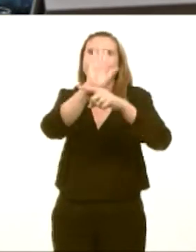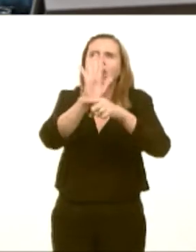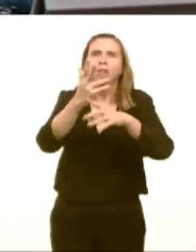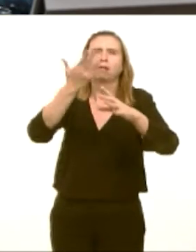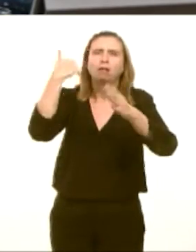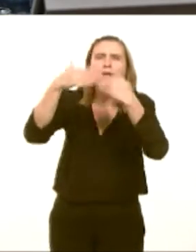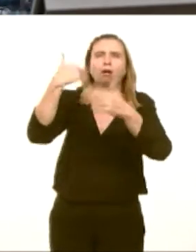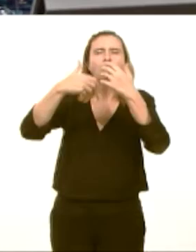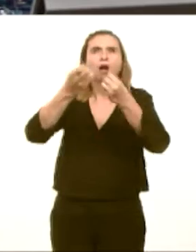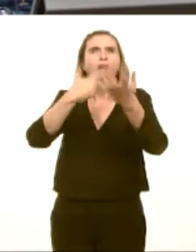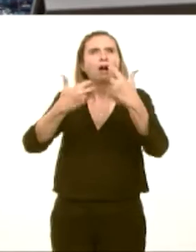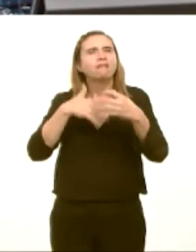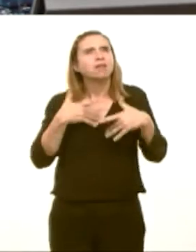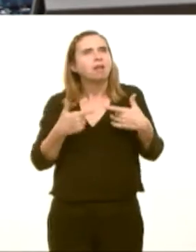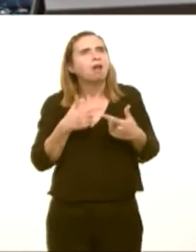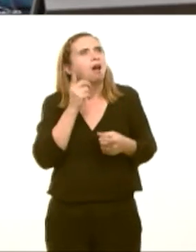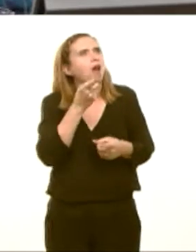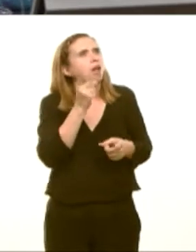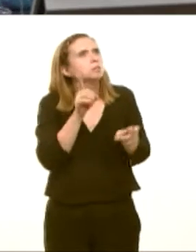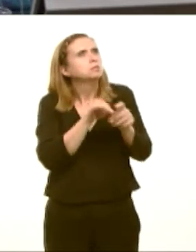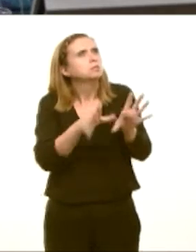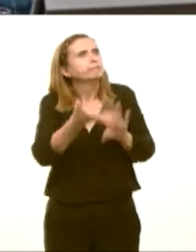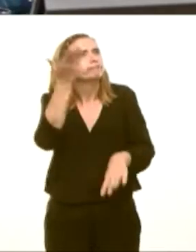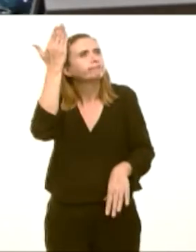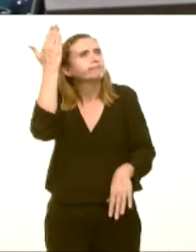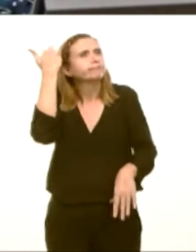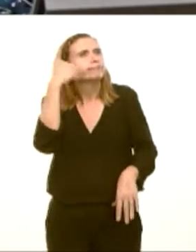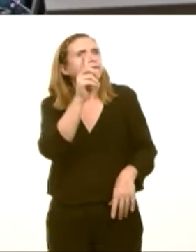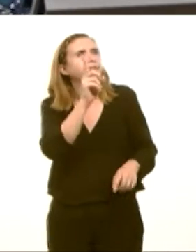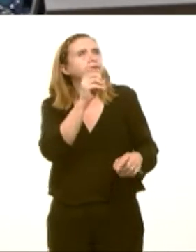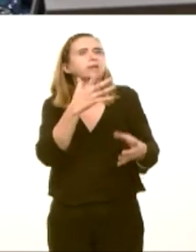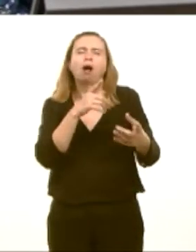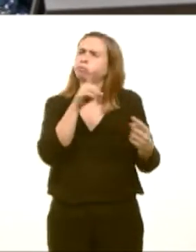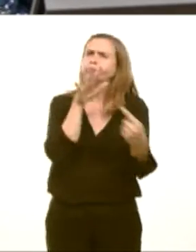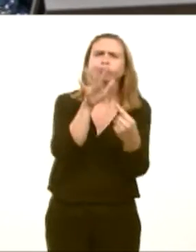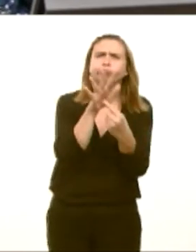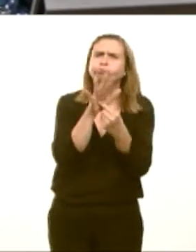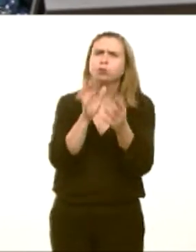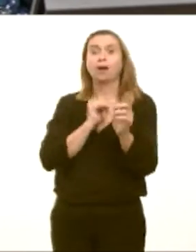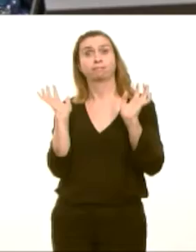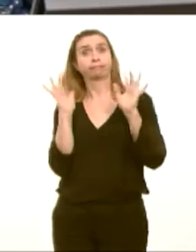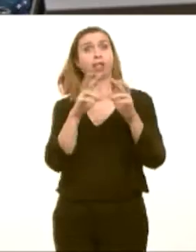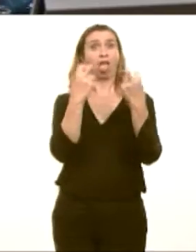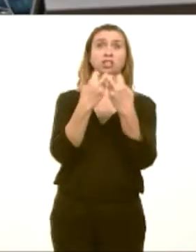So, having those facilities, multimedia facilities, is absolutely crucial to develop peopleís understanding of what the castles once did.